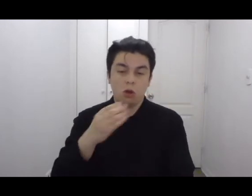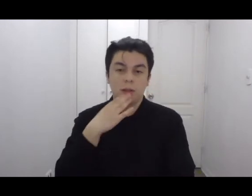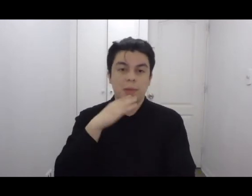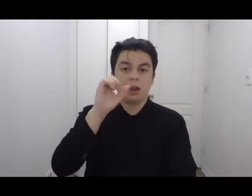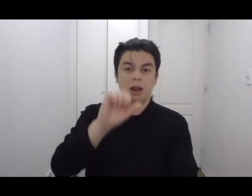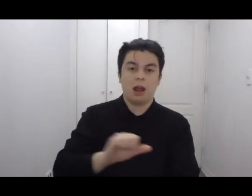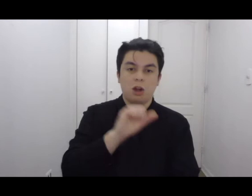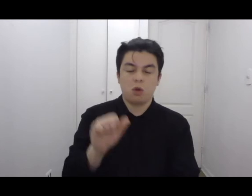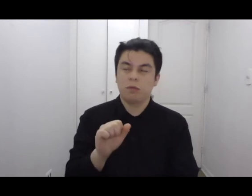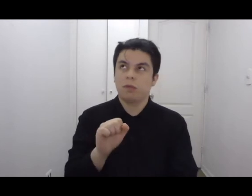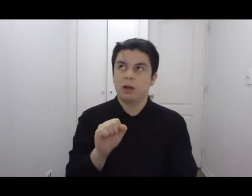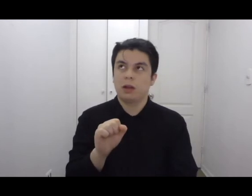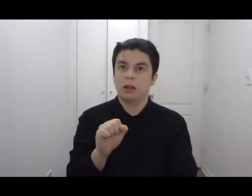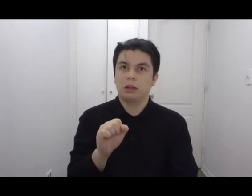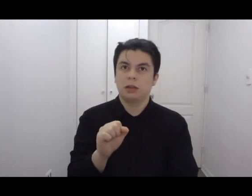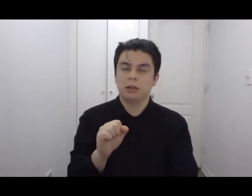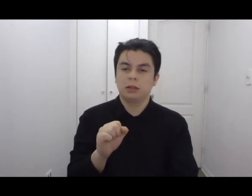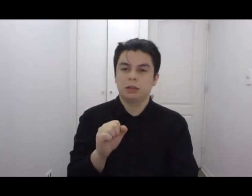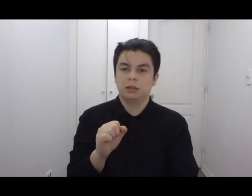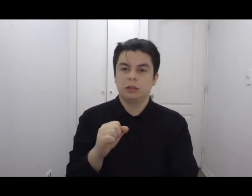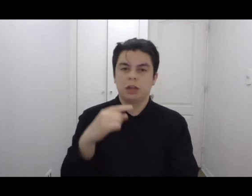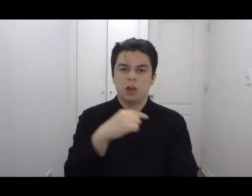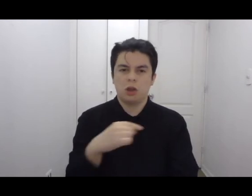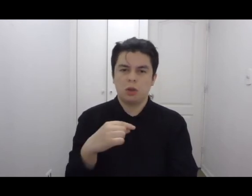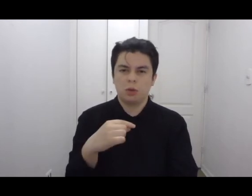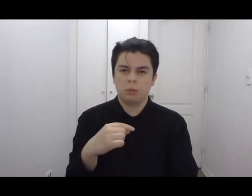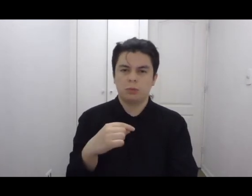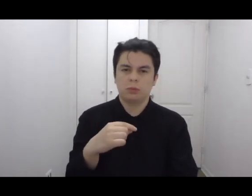o en @redkiun o en @bernie_ramos_